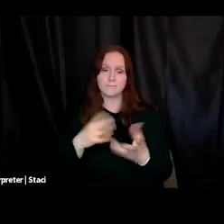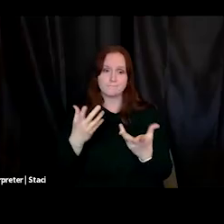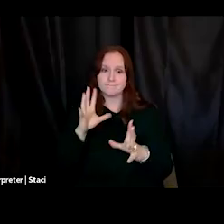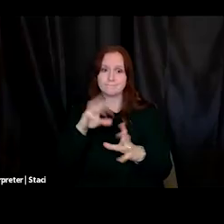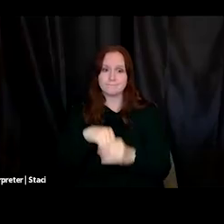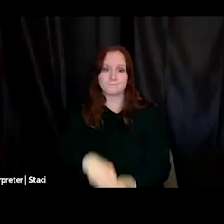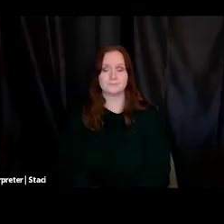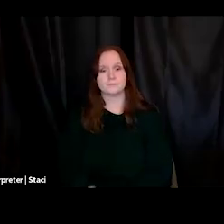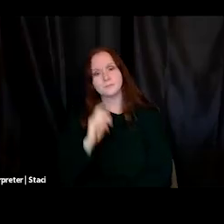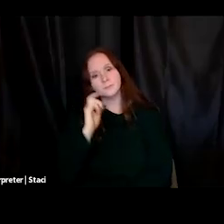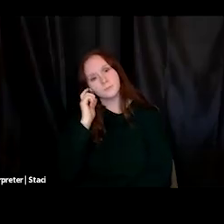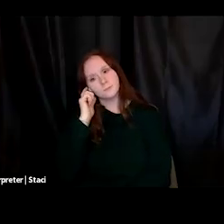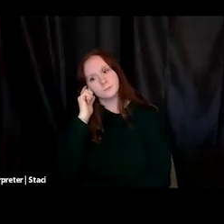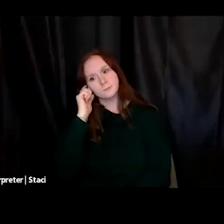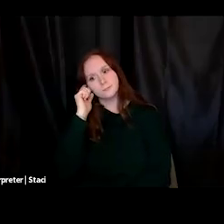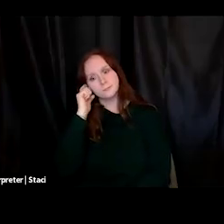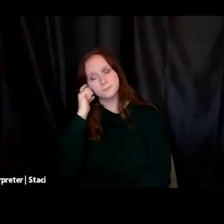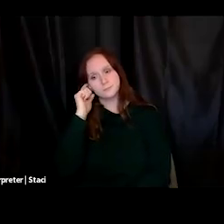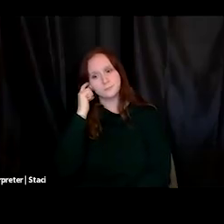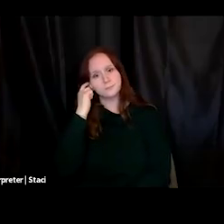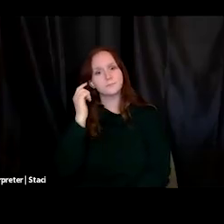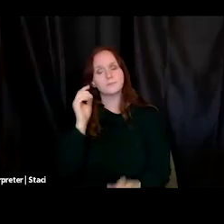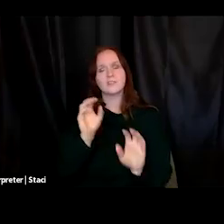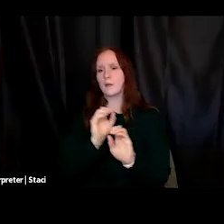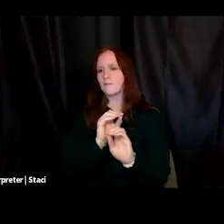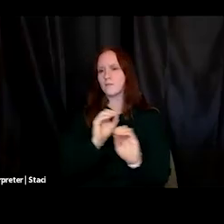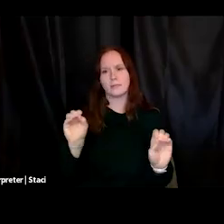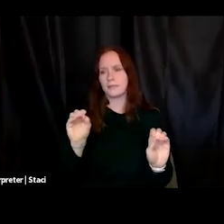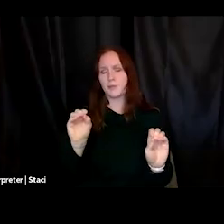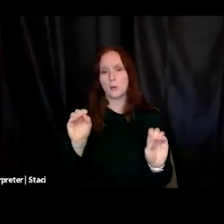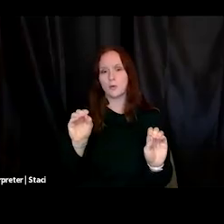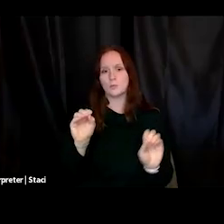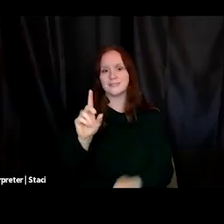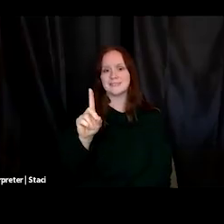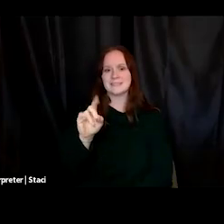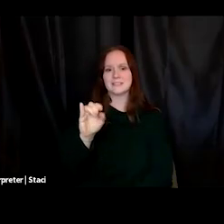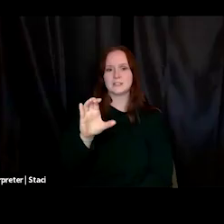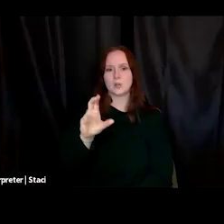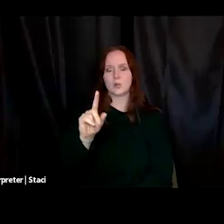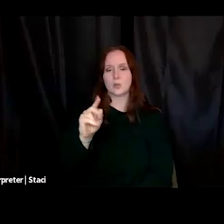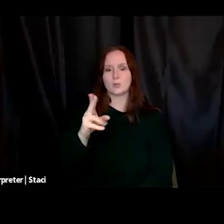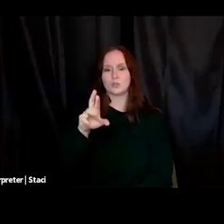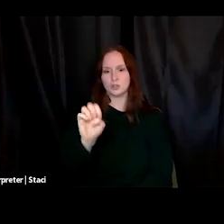Y actualizaremos esto a medida que estén disponibles nuevos servicios o se realicen cambios en los mismos.